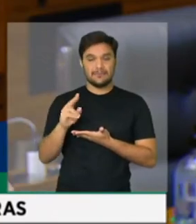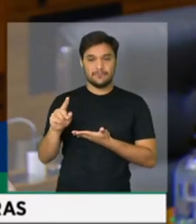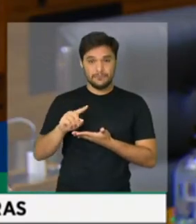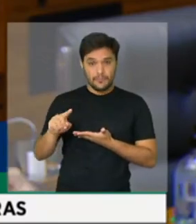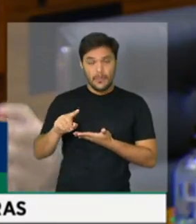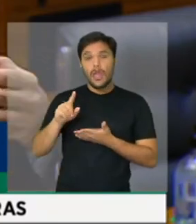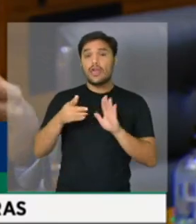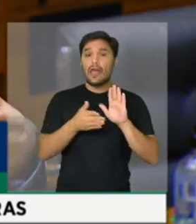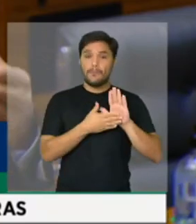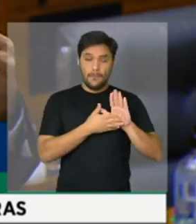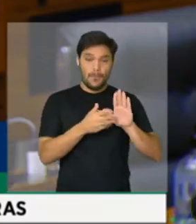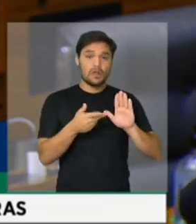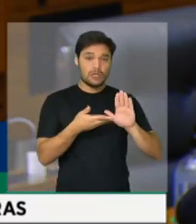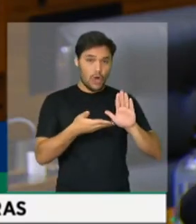DESSE PROJETO É QUE A ENERGIA PRODUZIDA PELAS USINAS DA